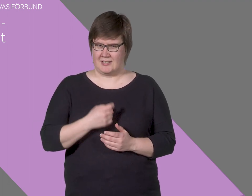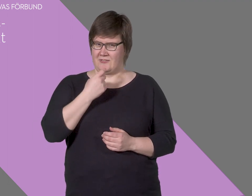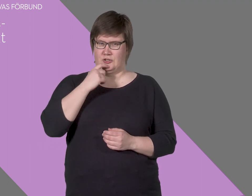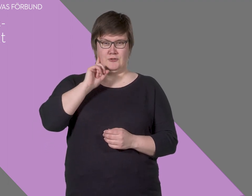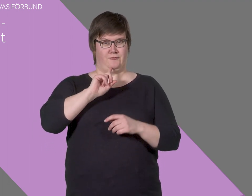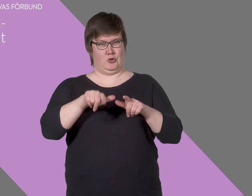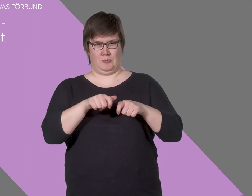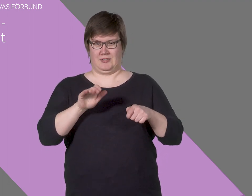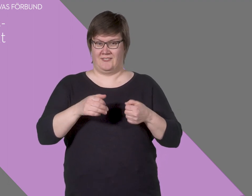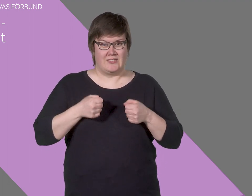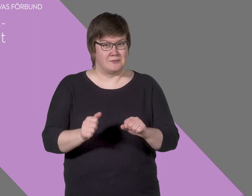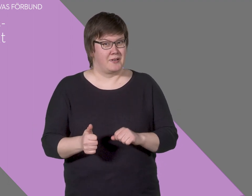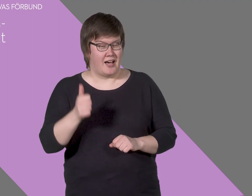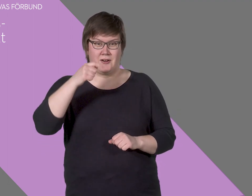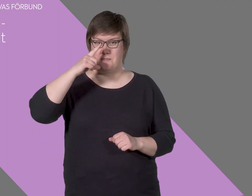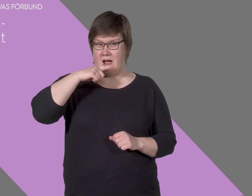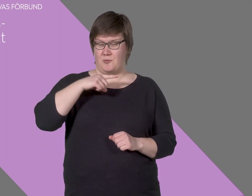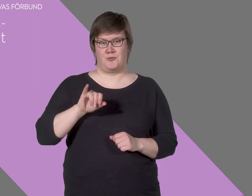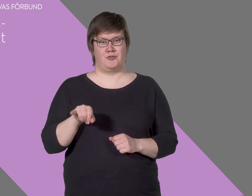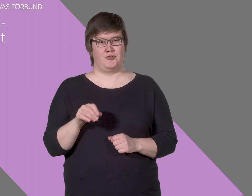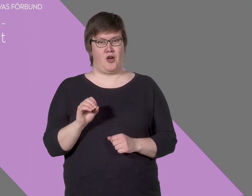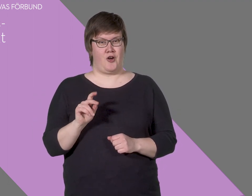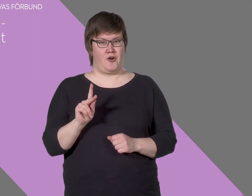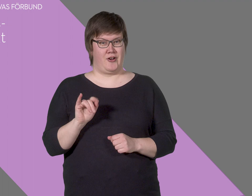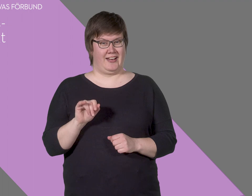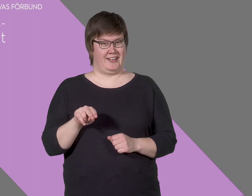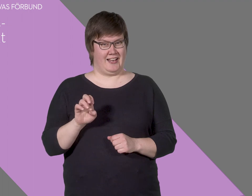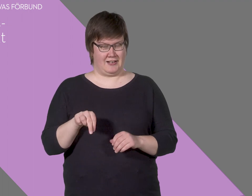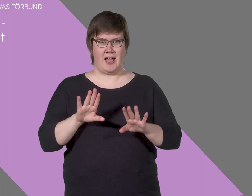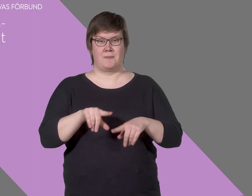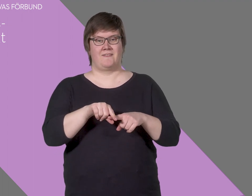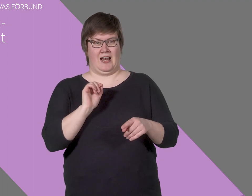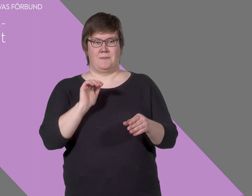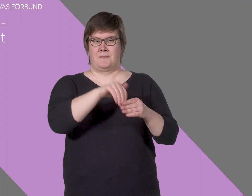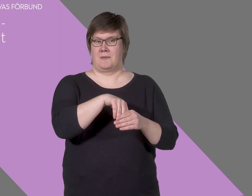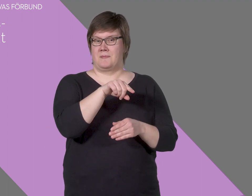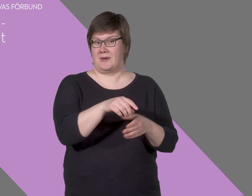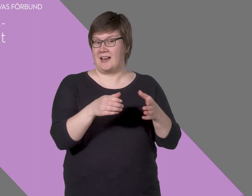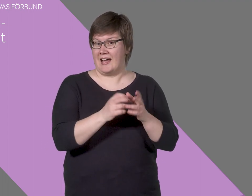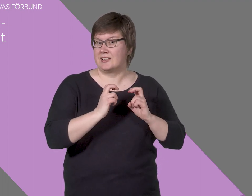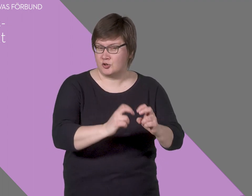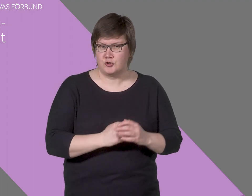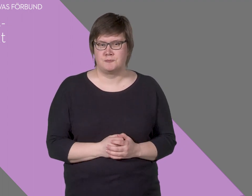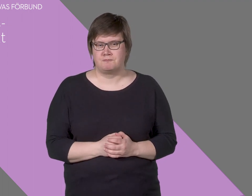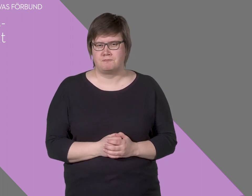Verksamhetsledaren för Finlands Dövas Förbund Markku Jokinen - har utsetts till medlem i delegationen.